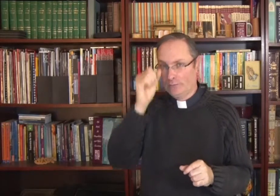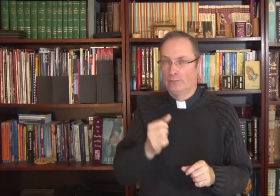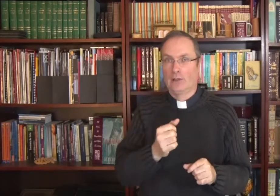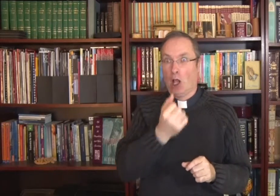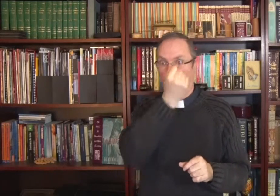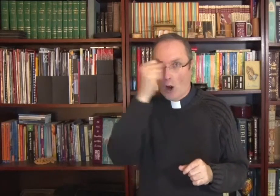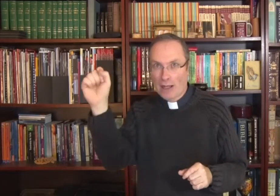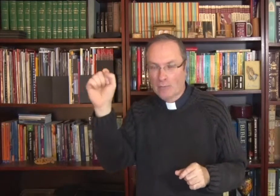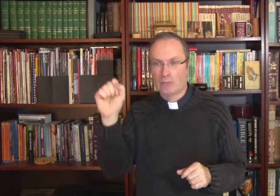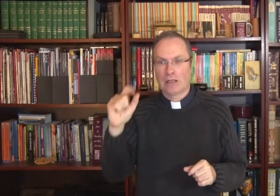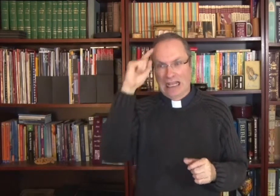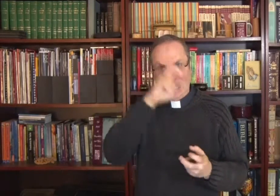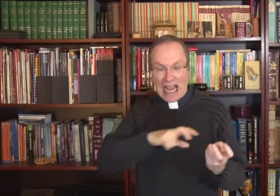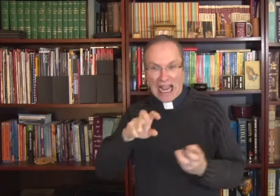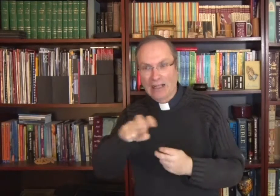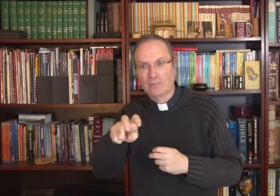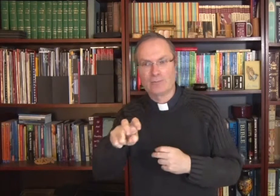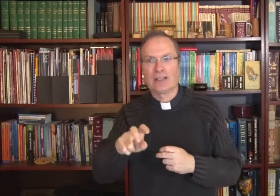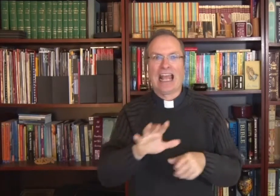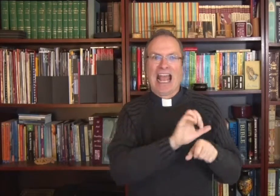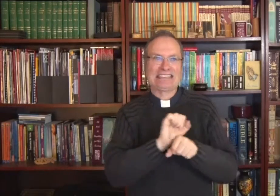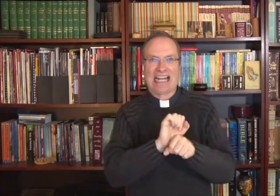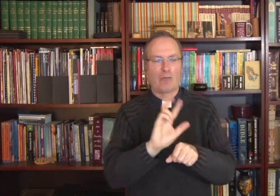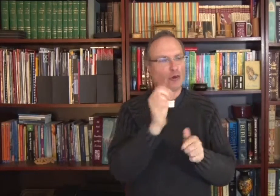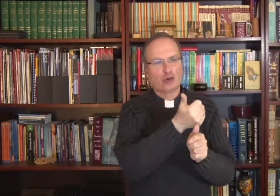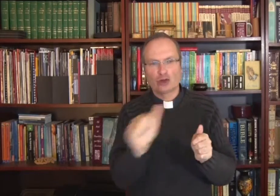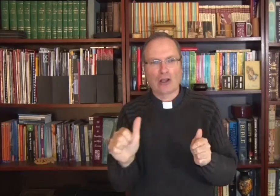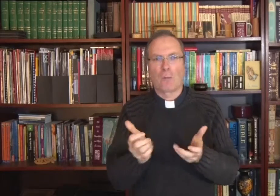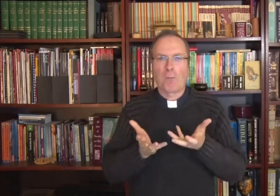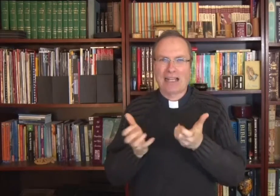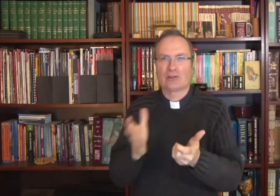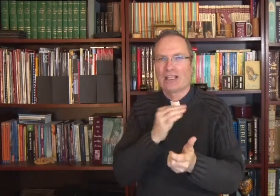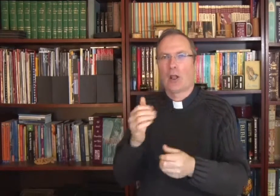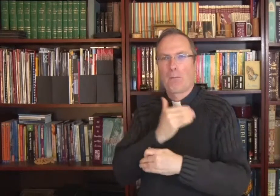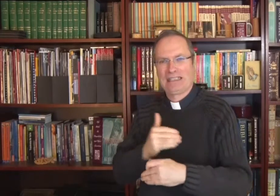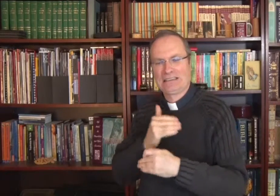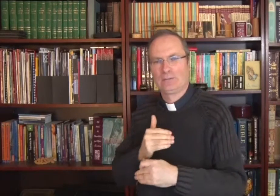rebelles, égarés, esclaves de toutes sortes de passions et de plaisirs.